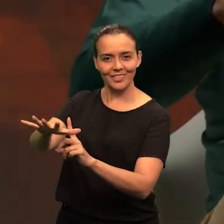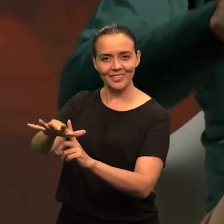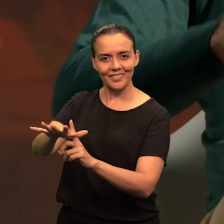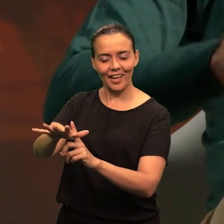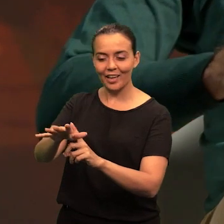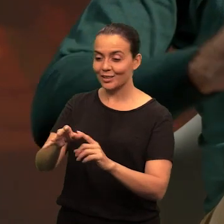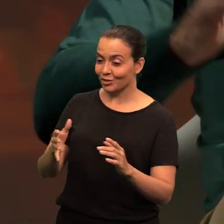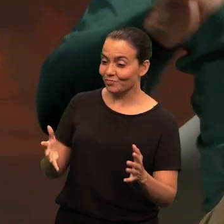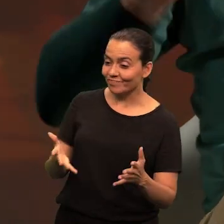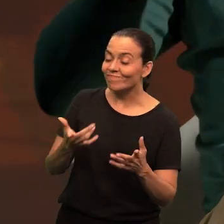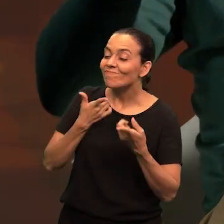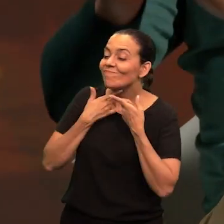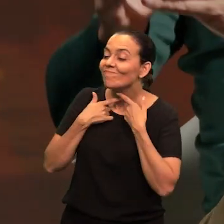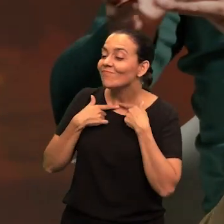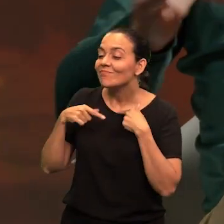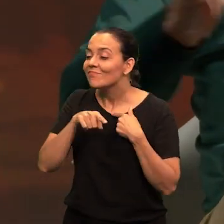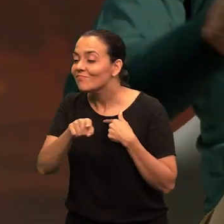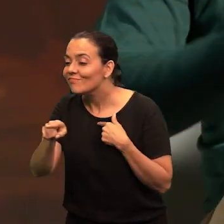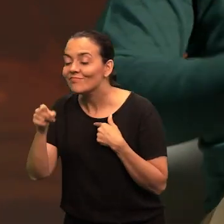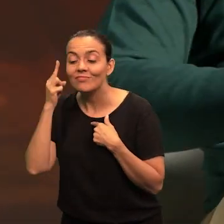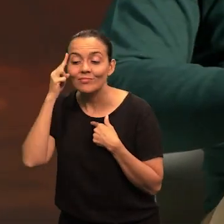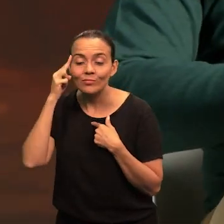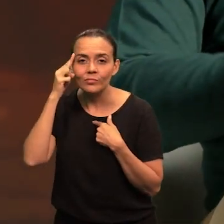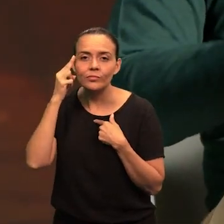em relação a onde essa sociedade quer estar.